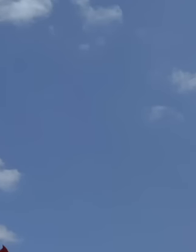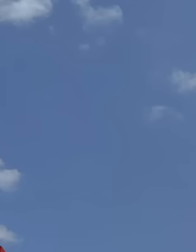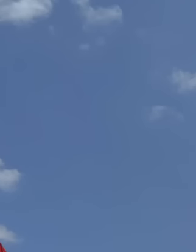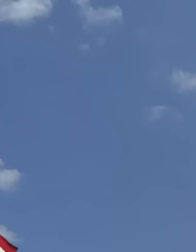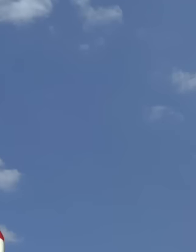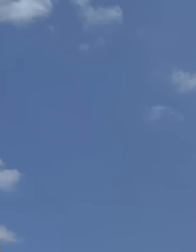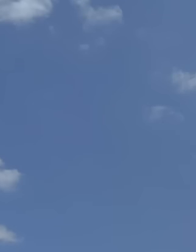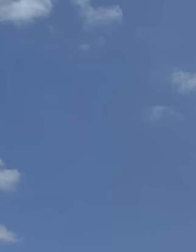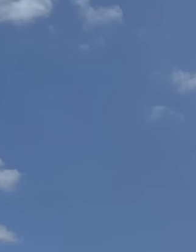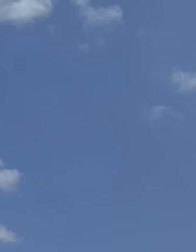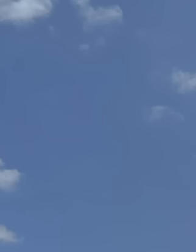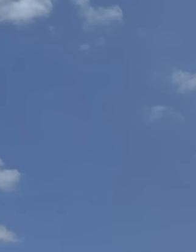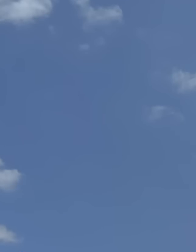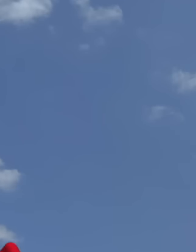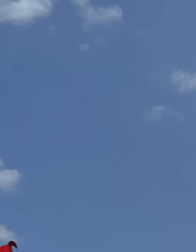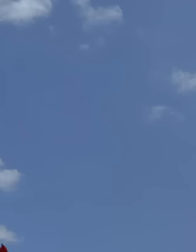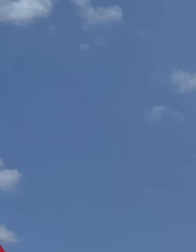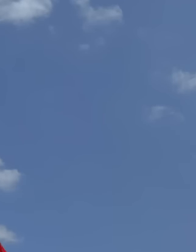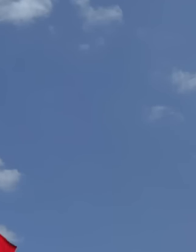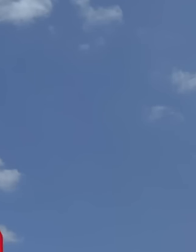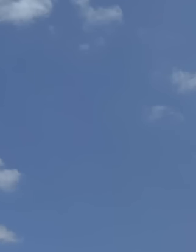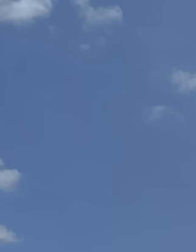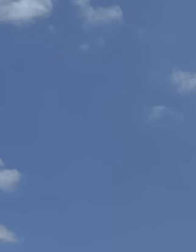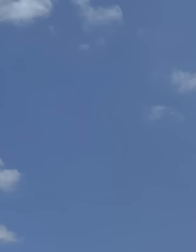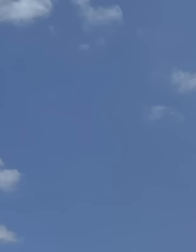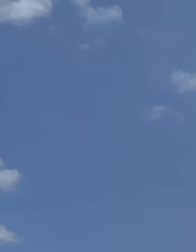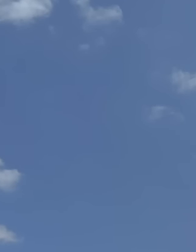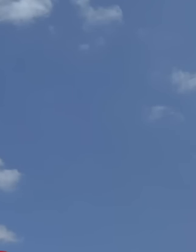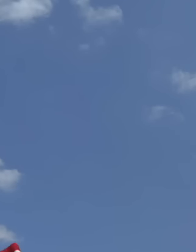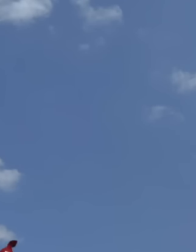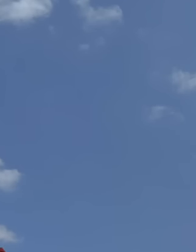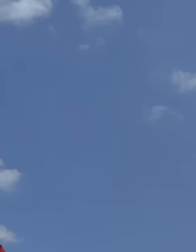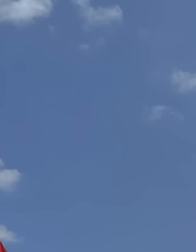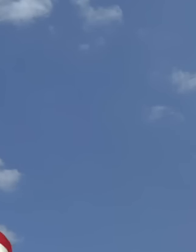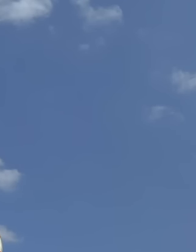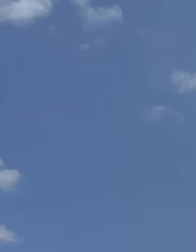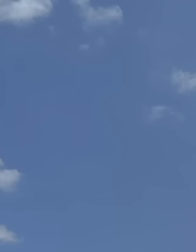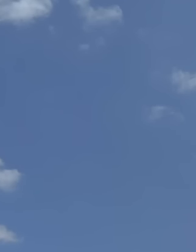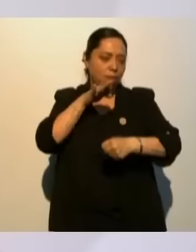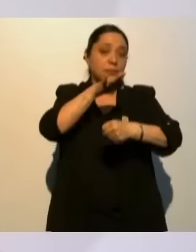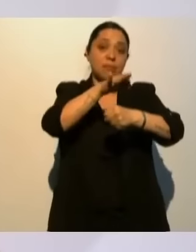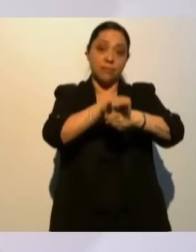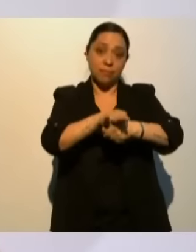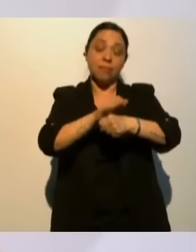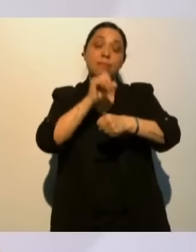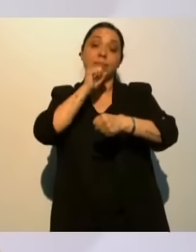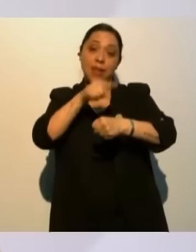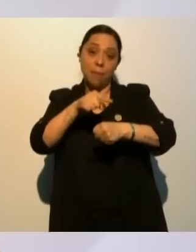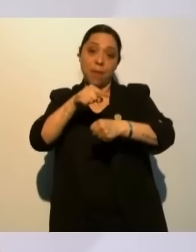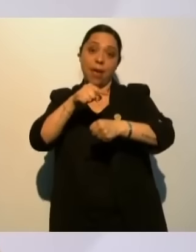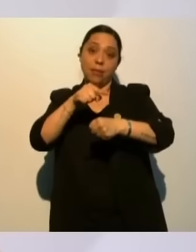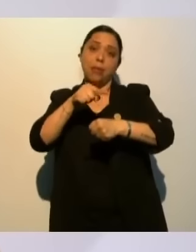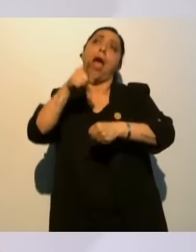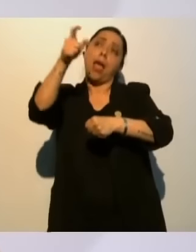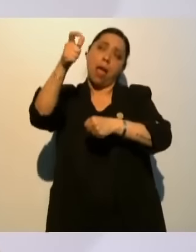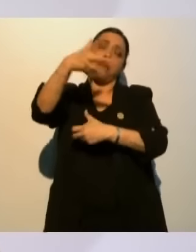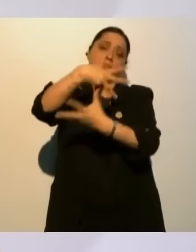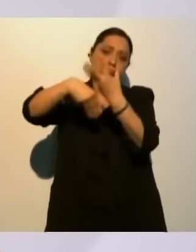trabajan por sus familias y trabajan también por la economía de los Estados Unidos vivimos en un